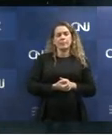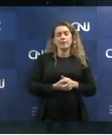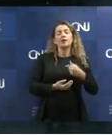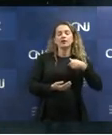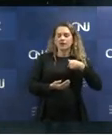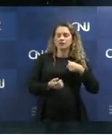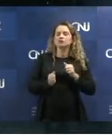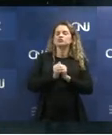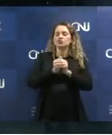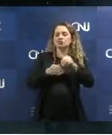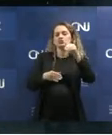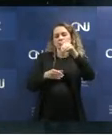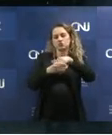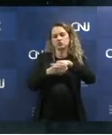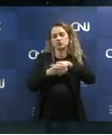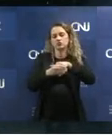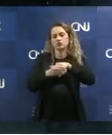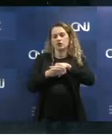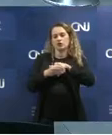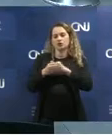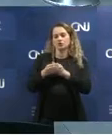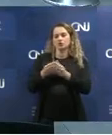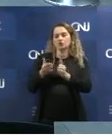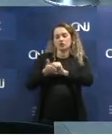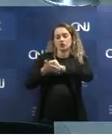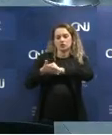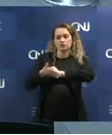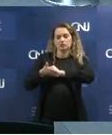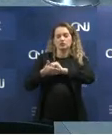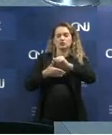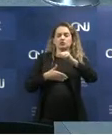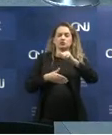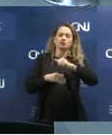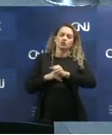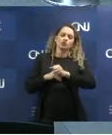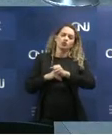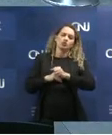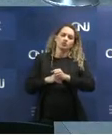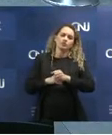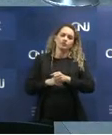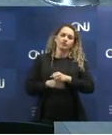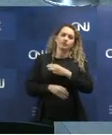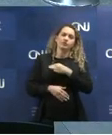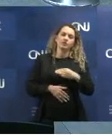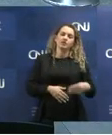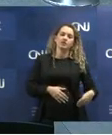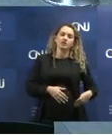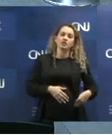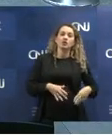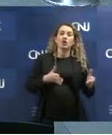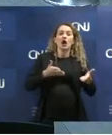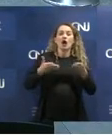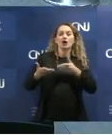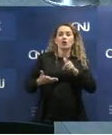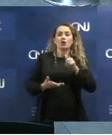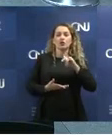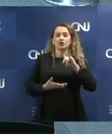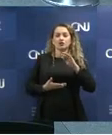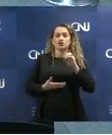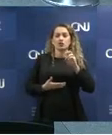divergente do ministro Luís Filipe Como vota o Conselheiro Giovanni Olsson? Seu presidente.